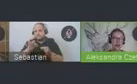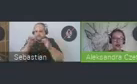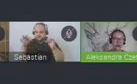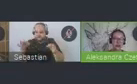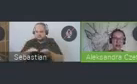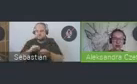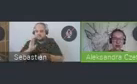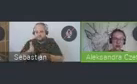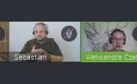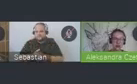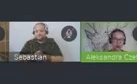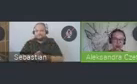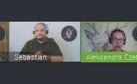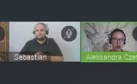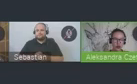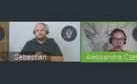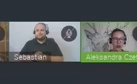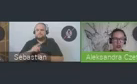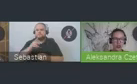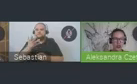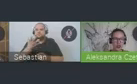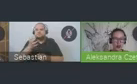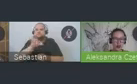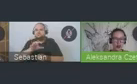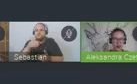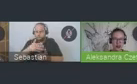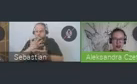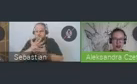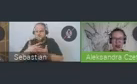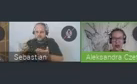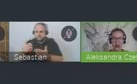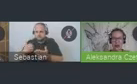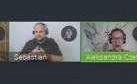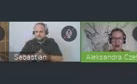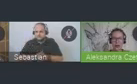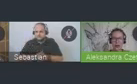Rozumiem, że prezentacja jest w tym samym miejscu, z którego można pobrać zaświadczenia.